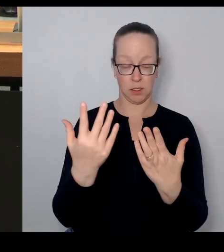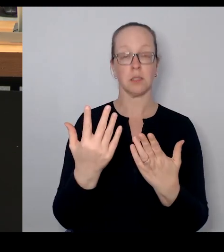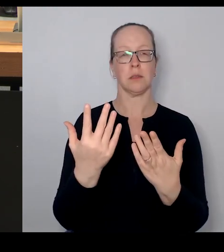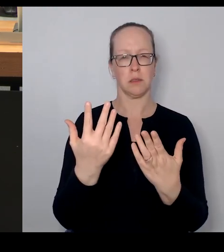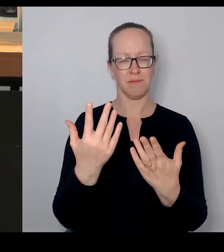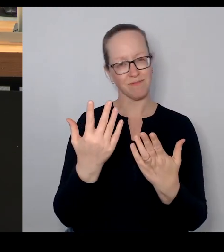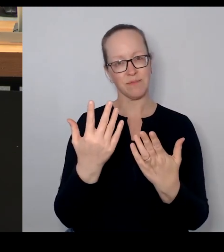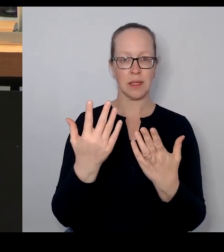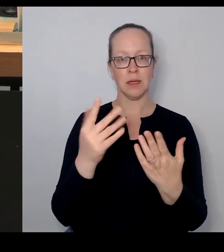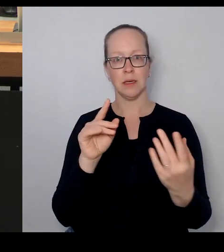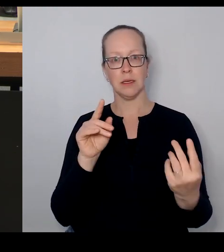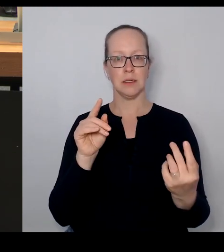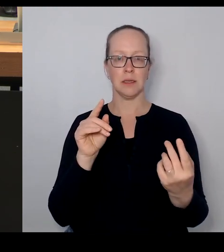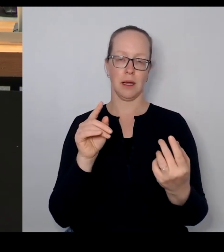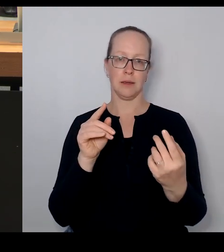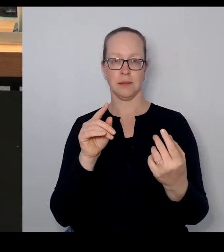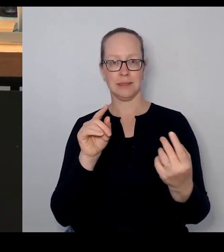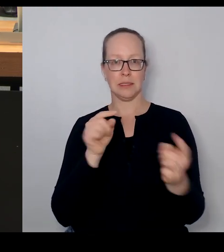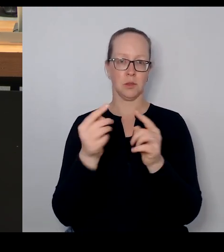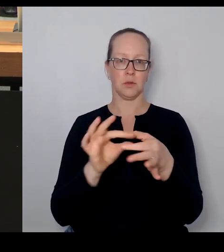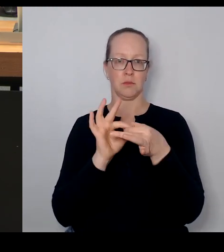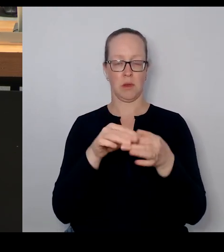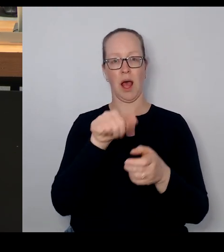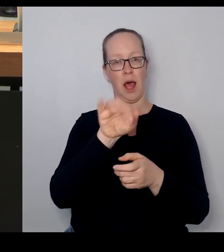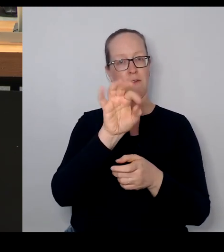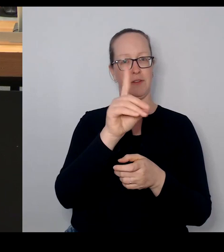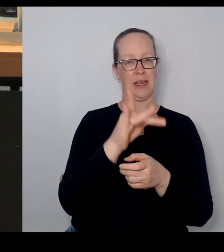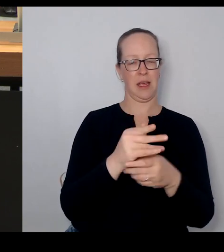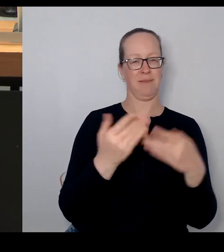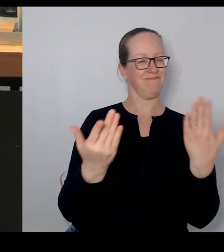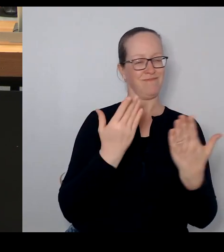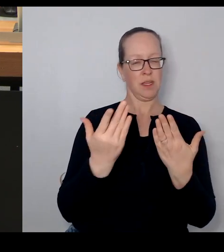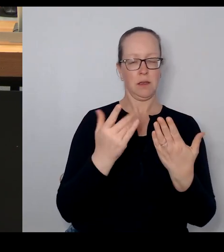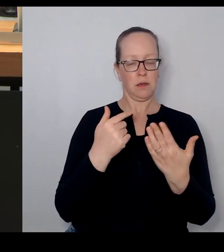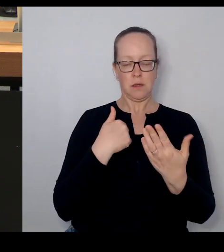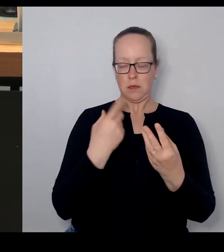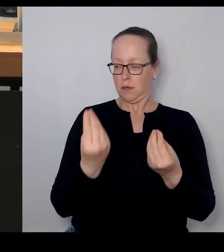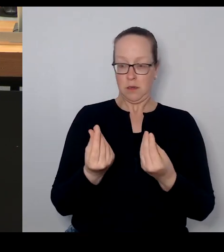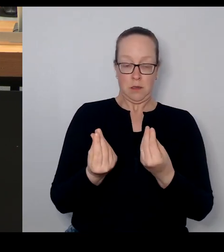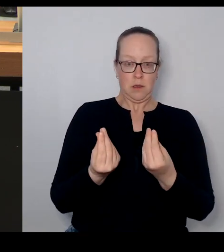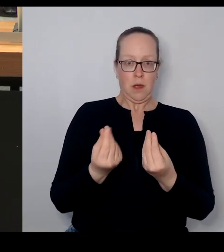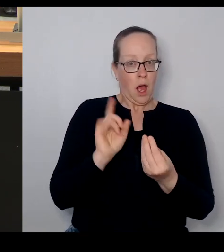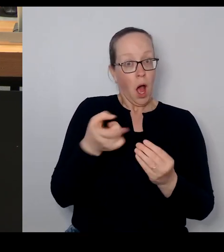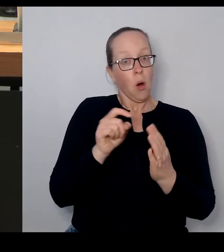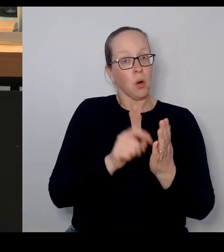warum man mit ihnen. Und da kann man jetzt wirklich an der Stelle sagen mit ihm als Nazi niemals, aber wirklich niemals